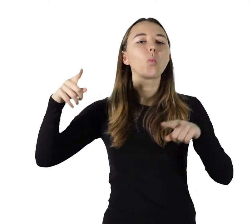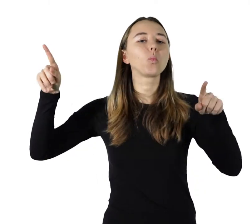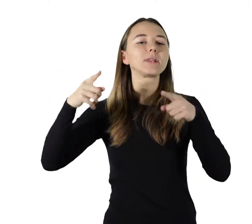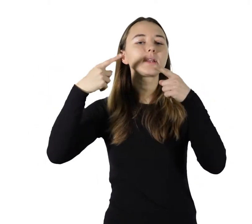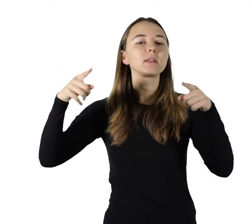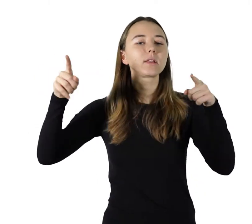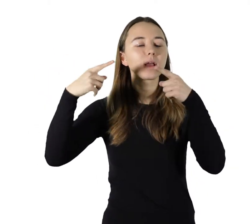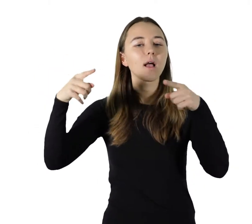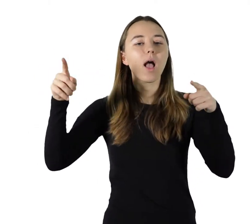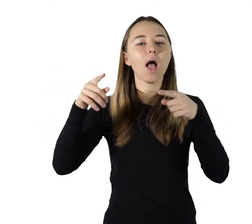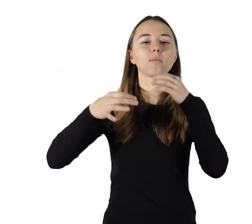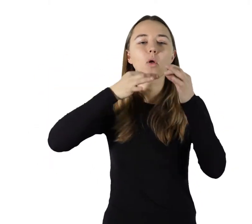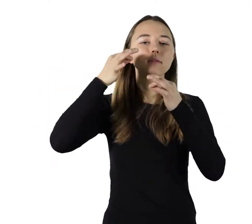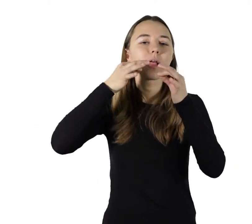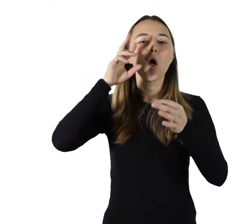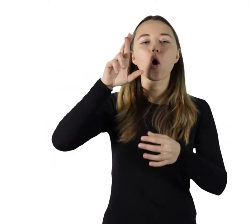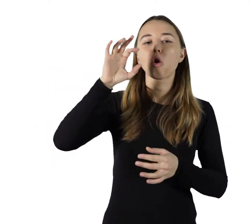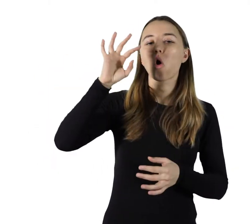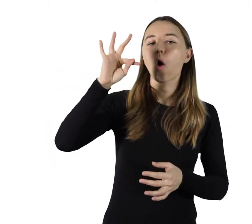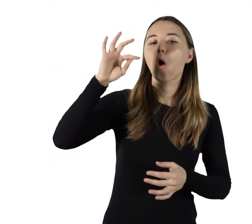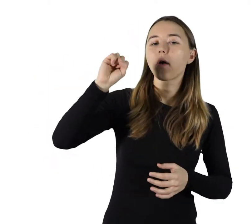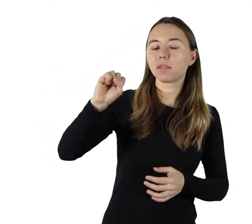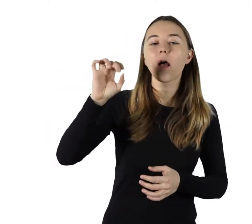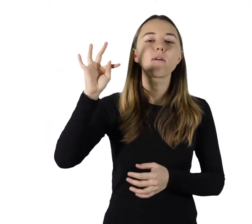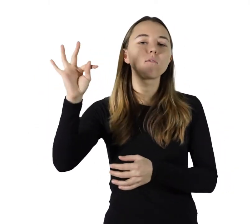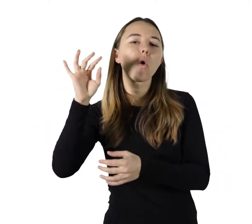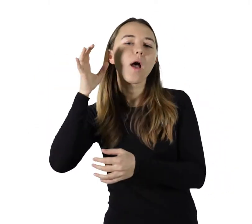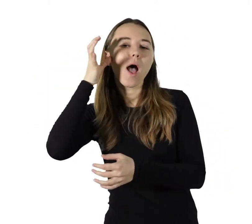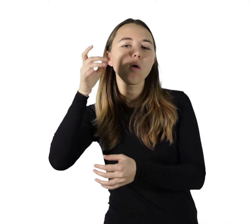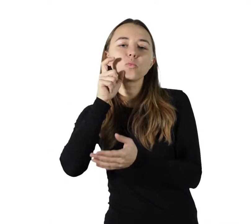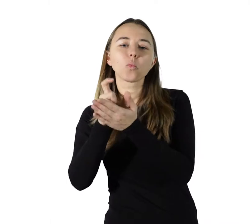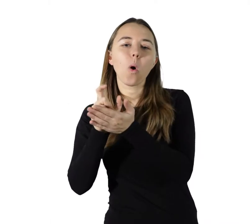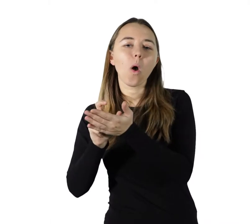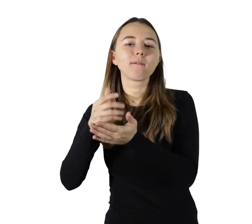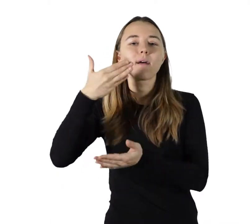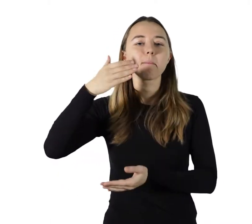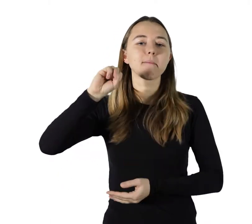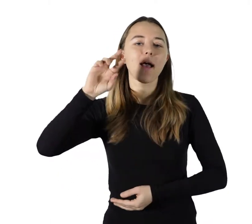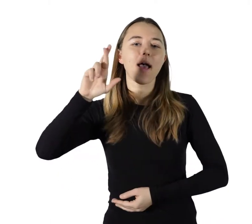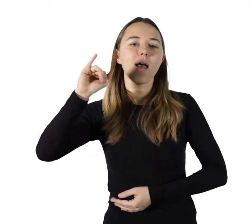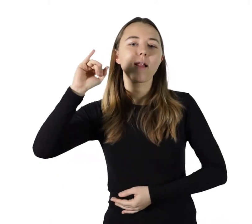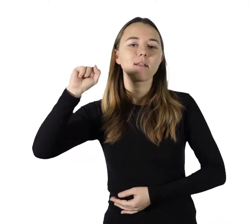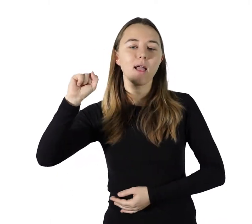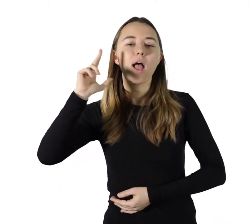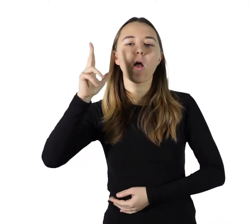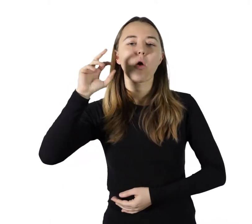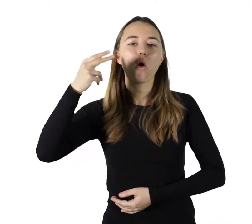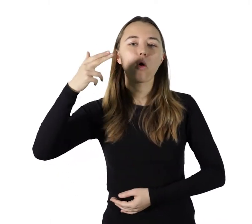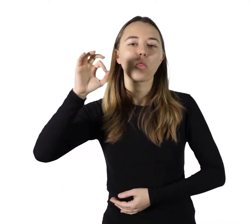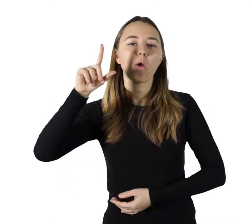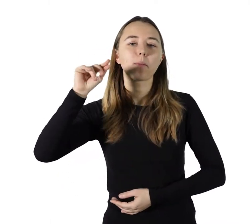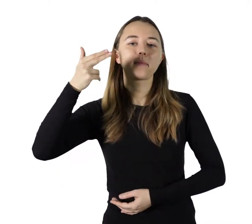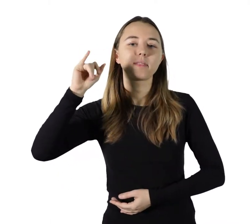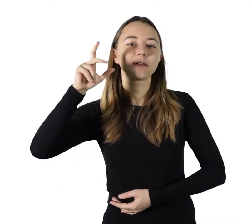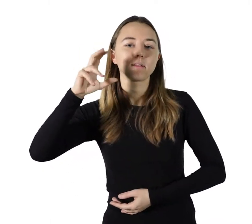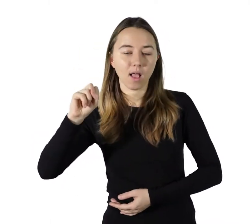przy dźwiękach „Roty” do słów Marii Konopnickiej